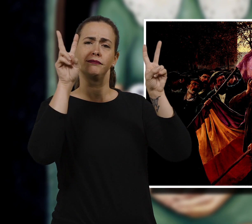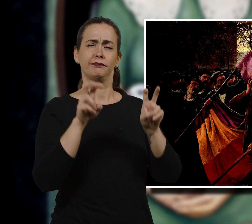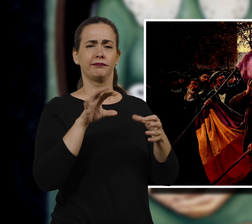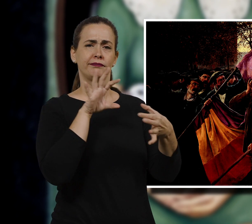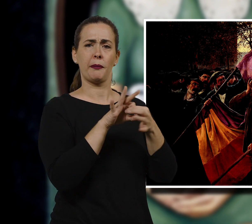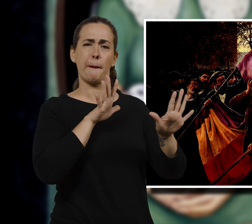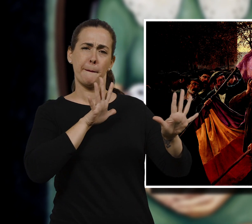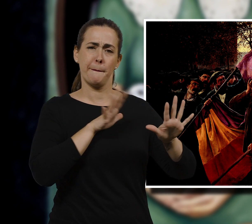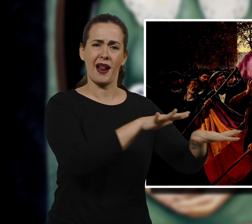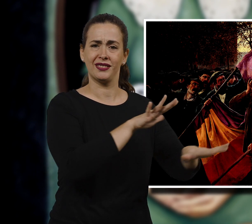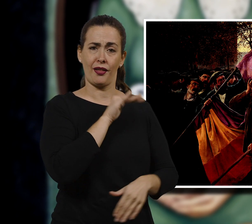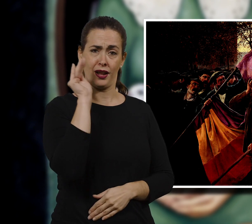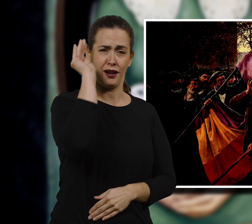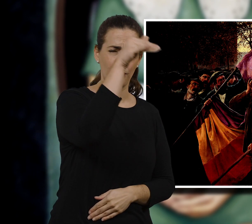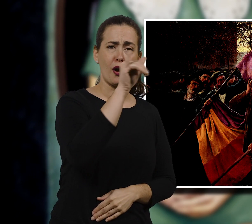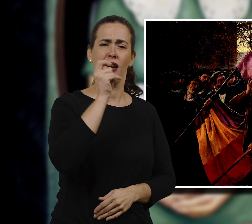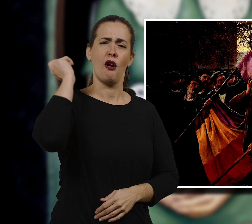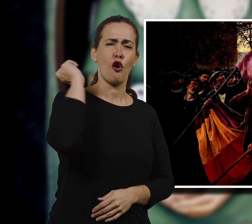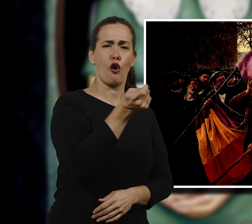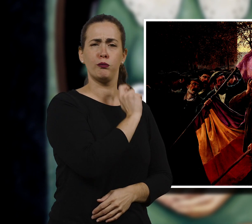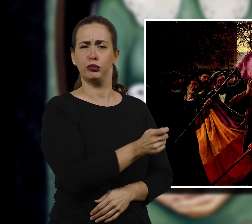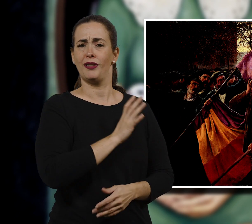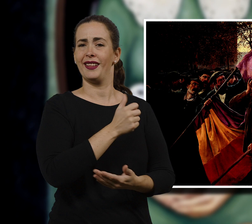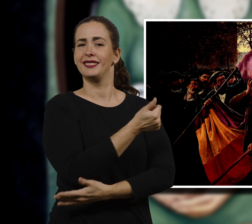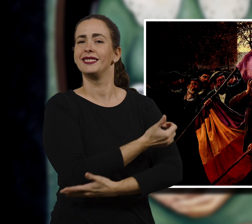Manifestació de la república i El Corpus de Sang